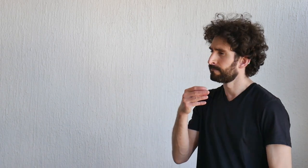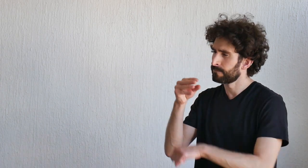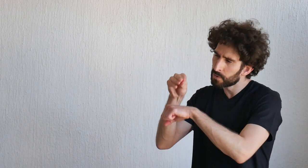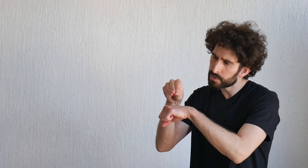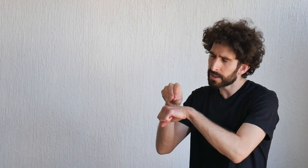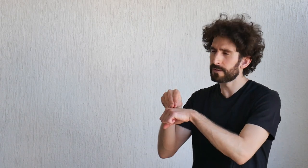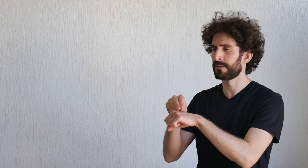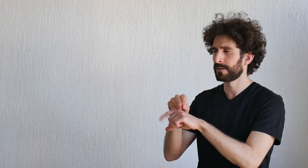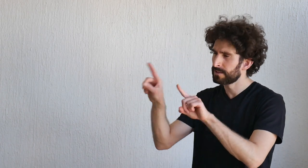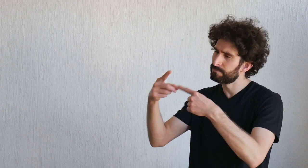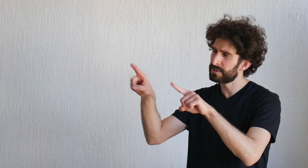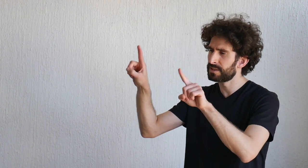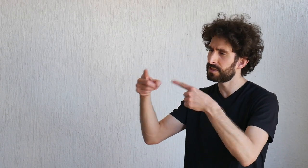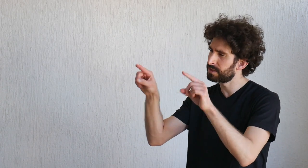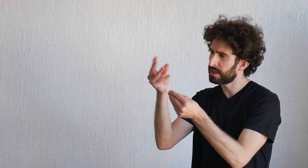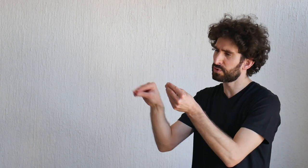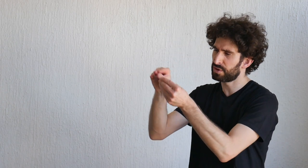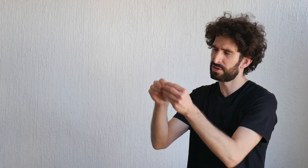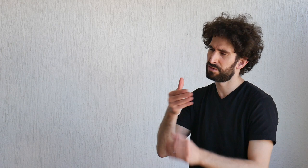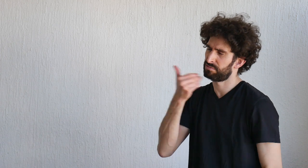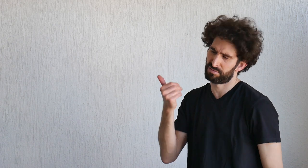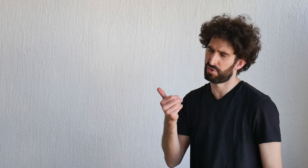"Un conseil, avec de la musique, c'est mieux".